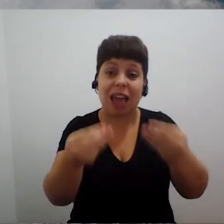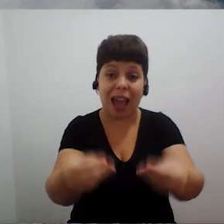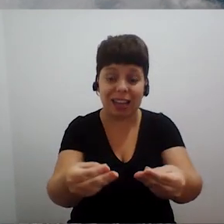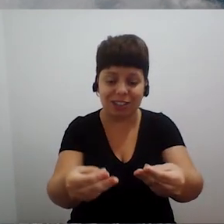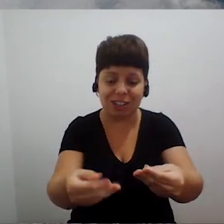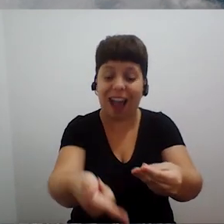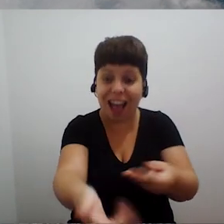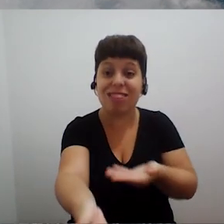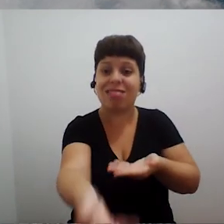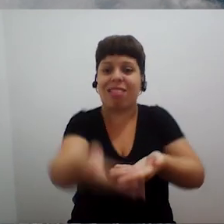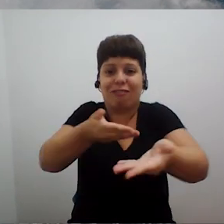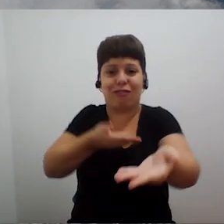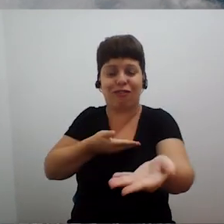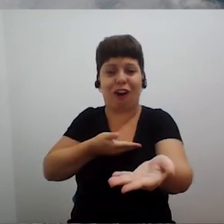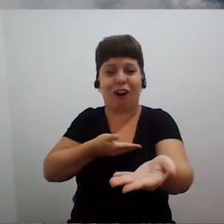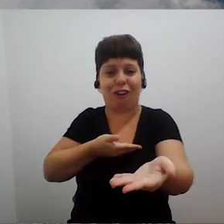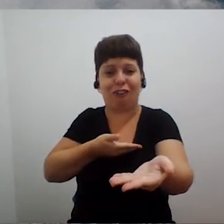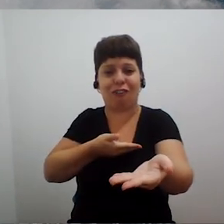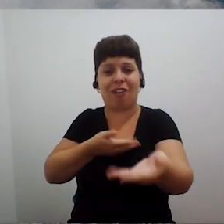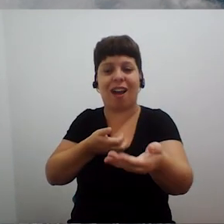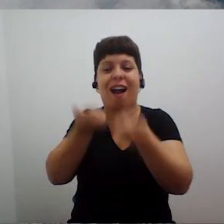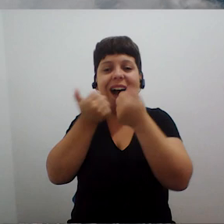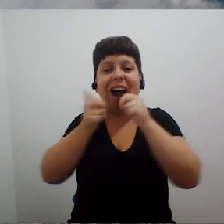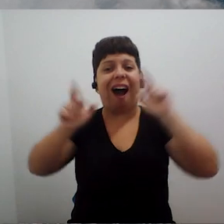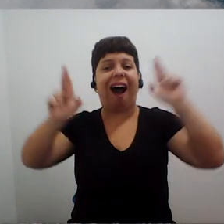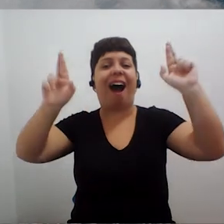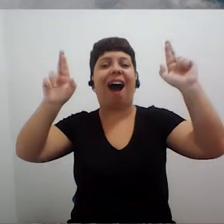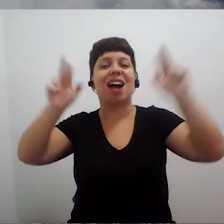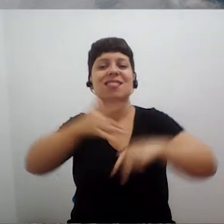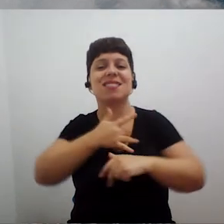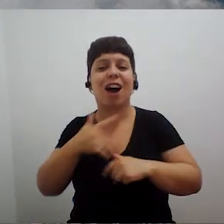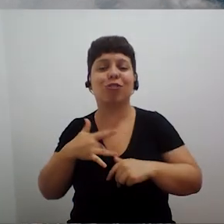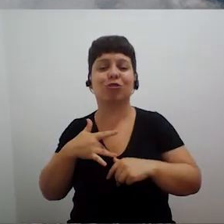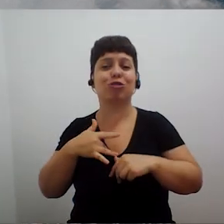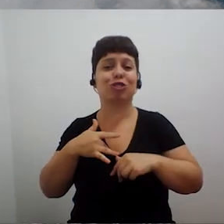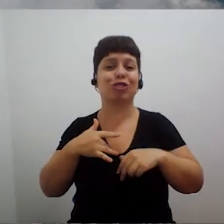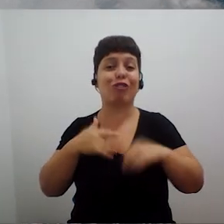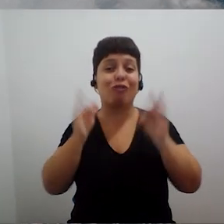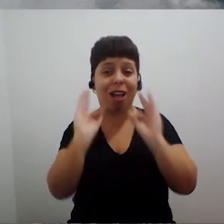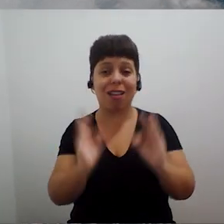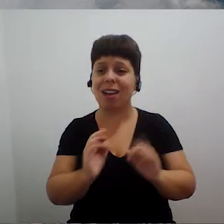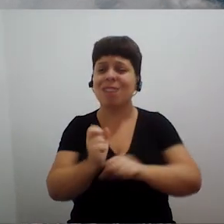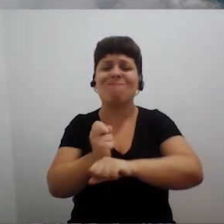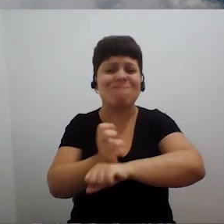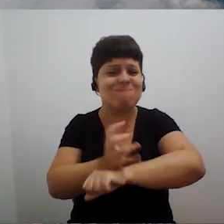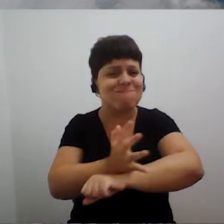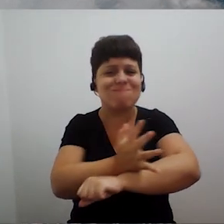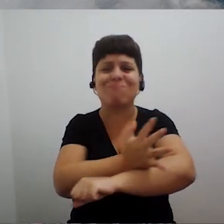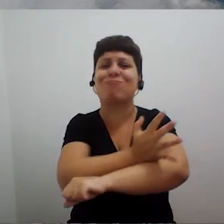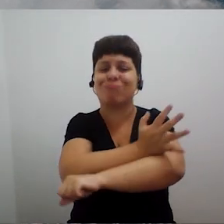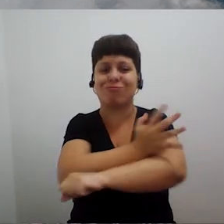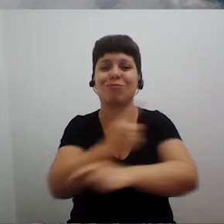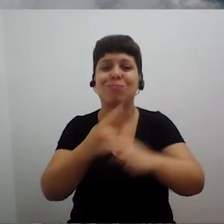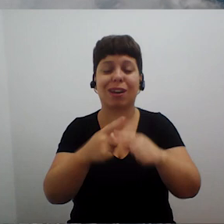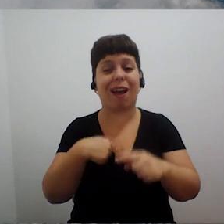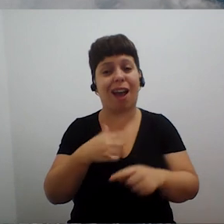o ar puro, entendeu? é emocionante porque é uma coisa que faz parte do nosso caminho